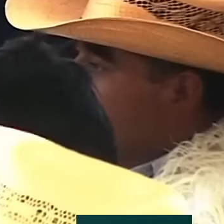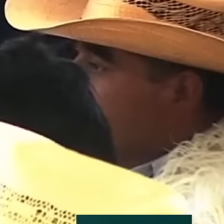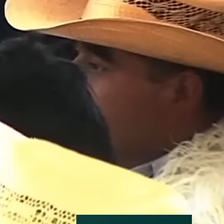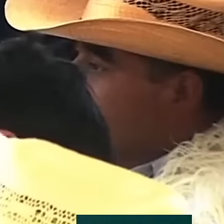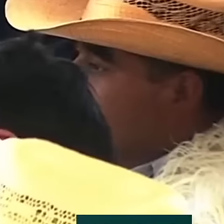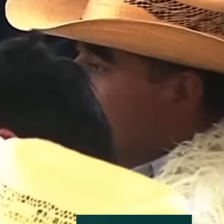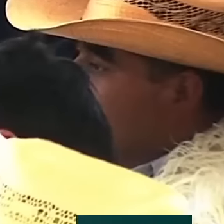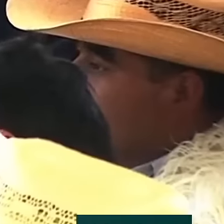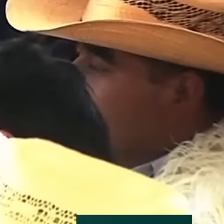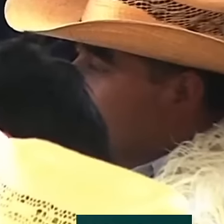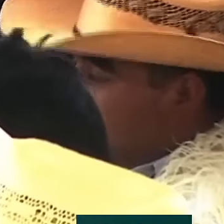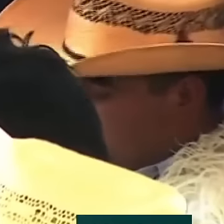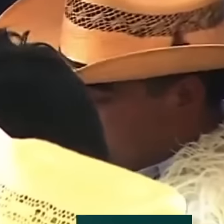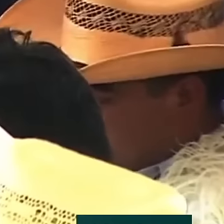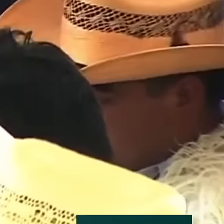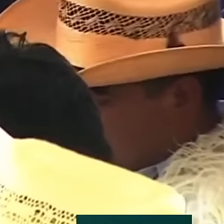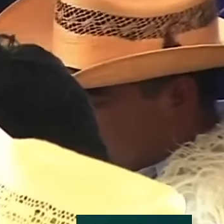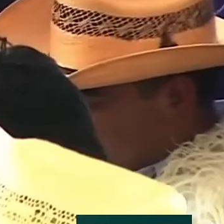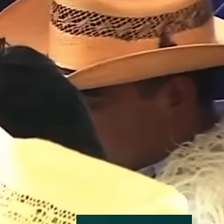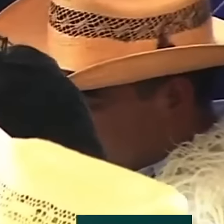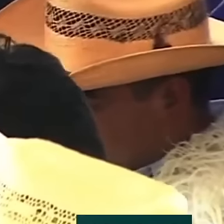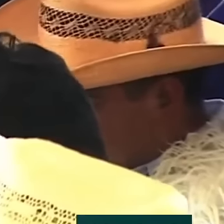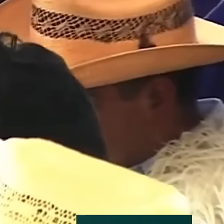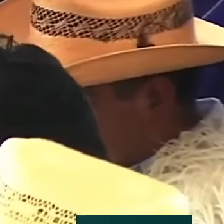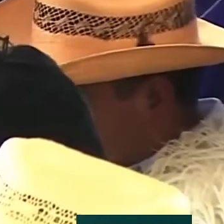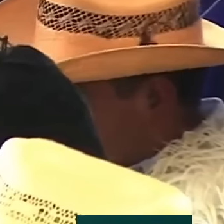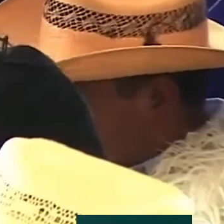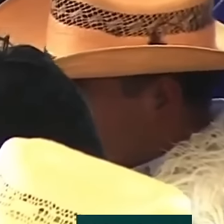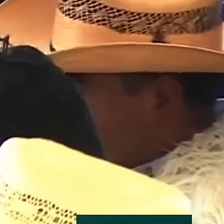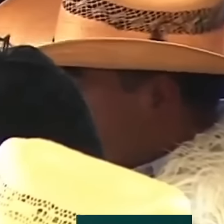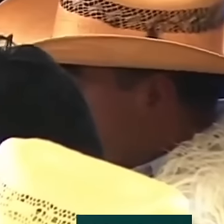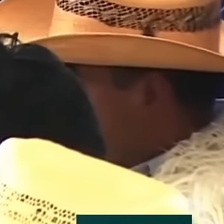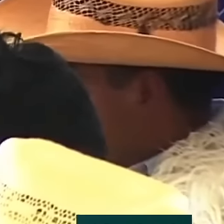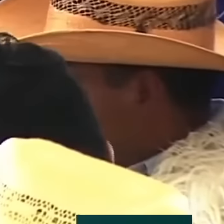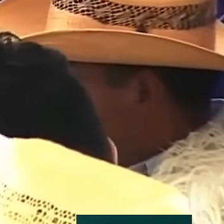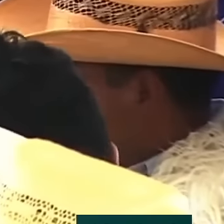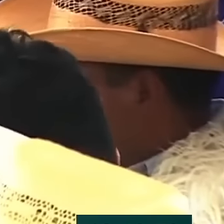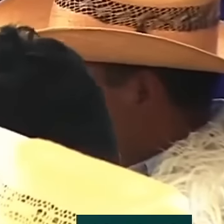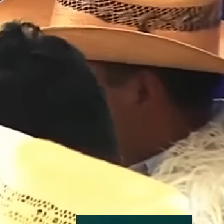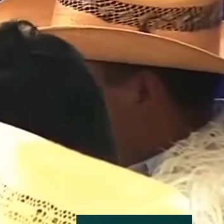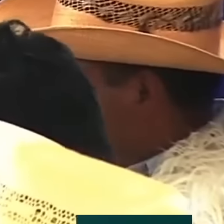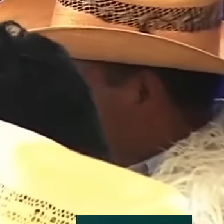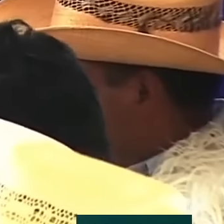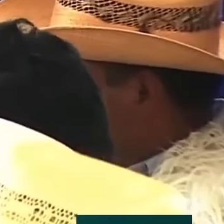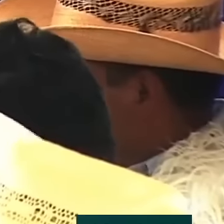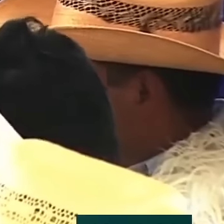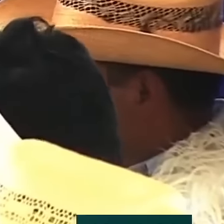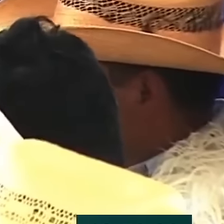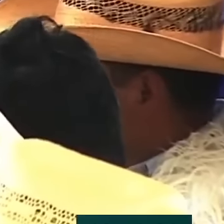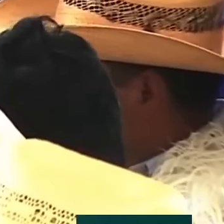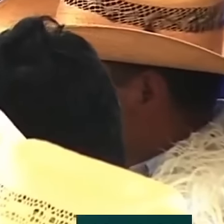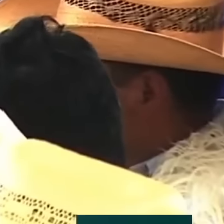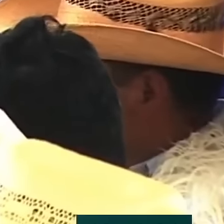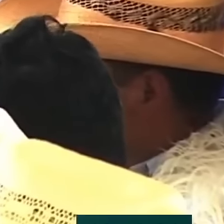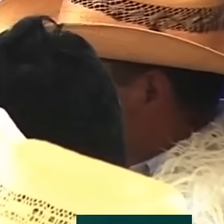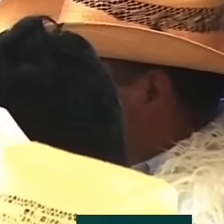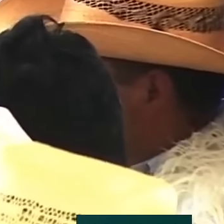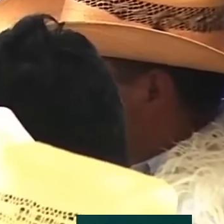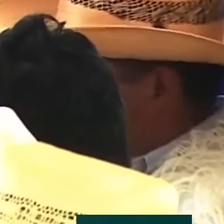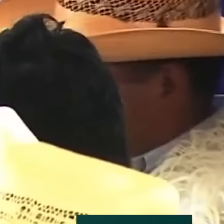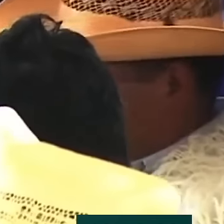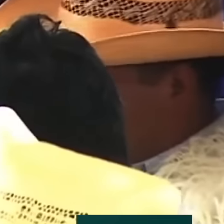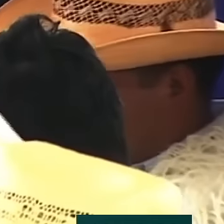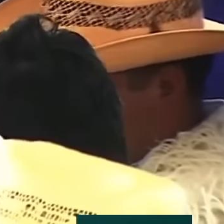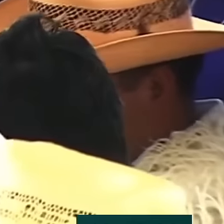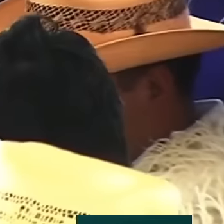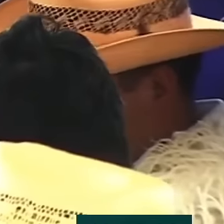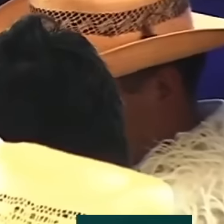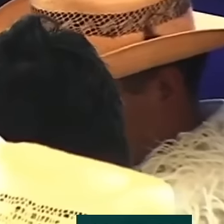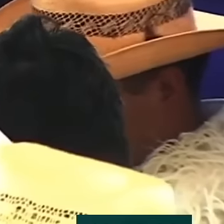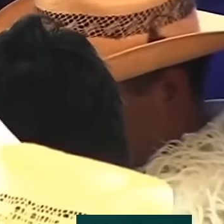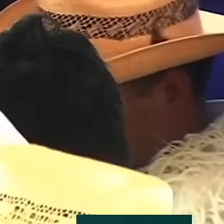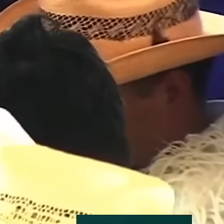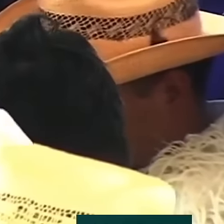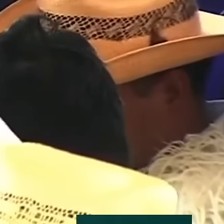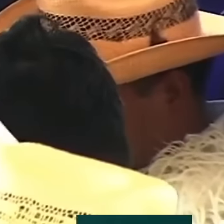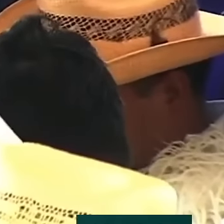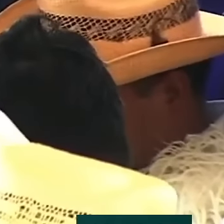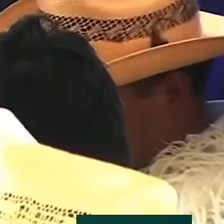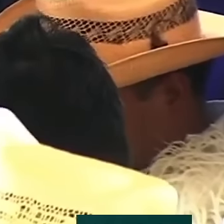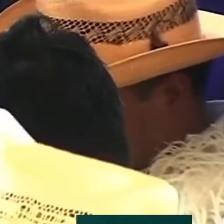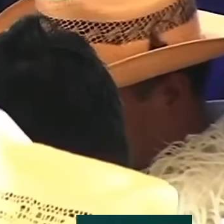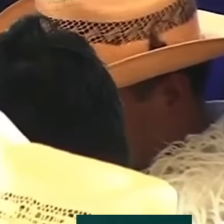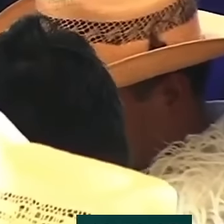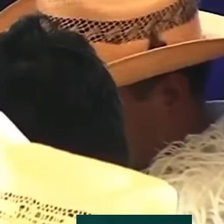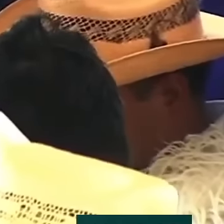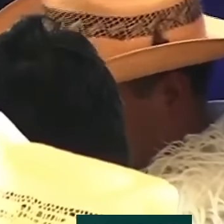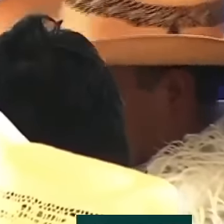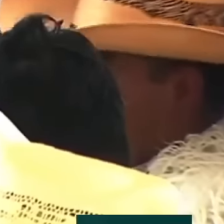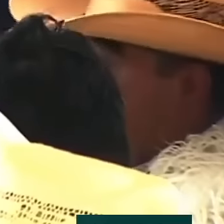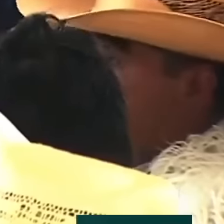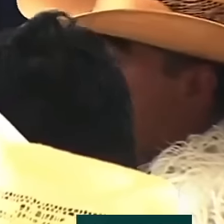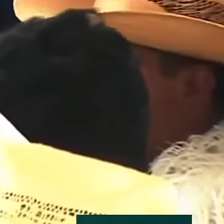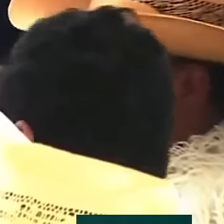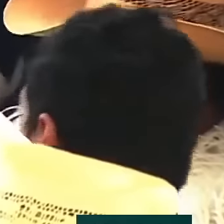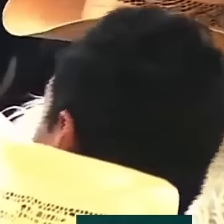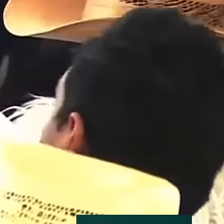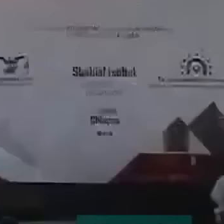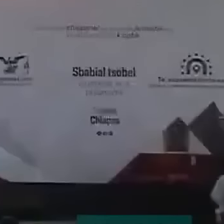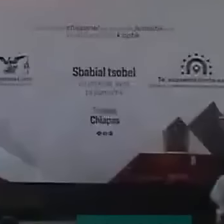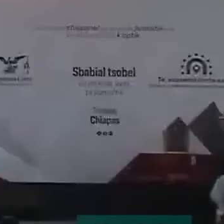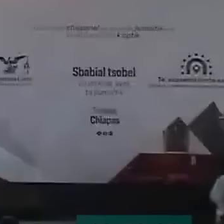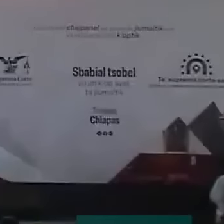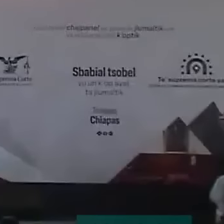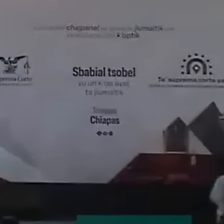reconocer.